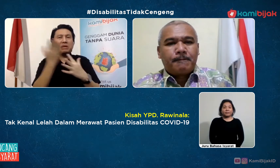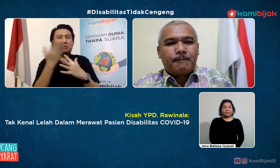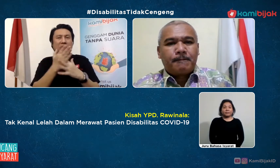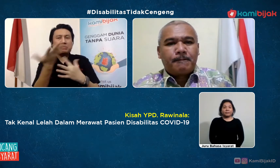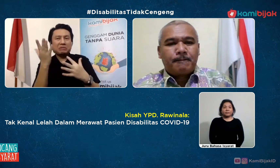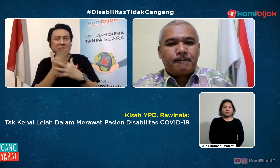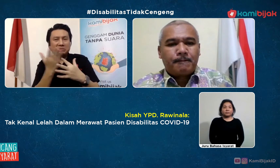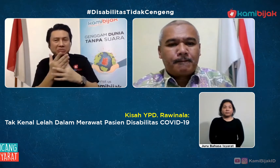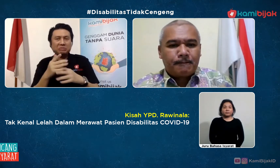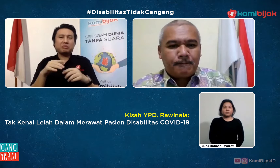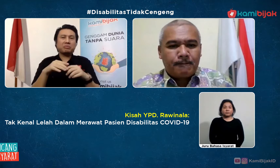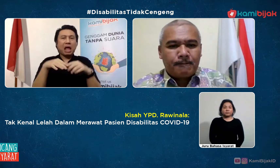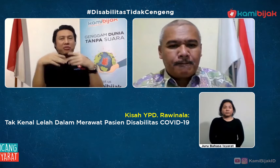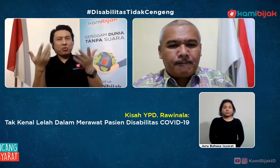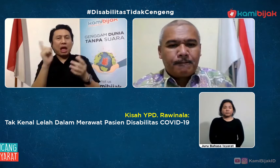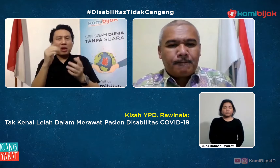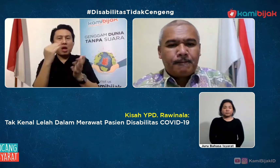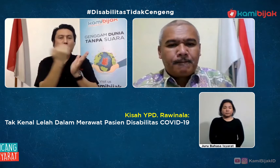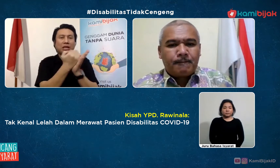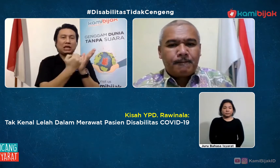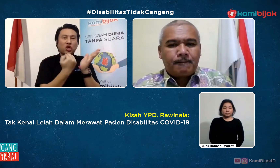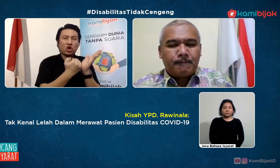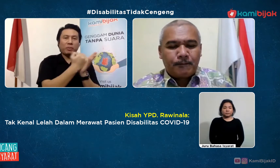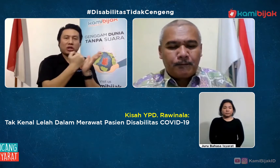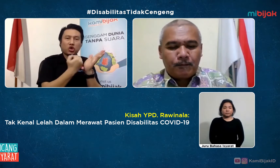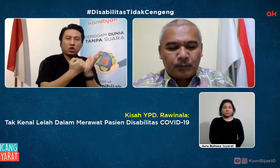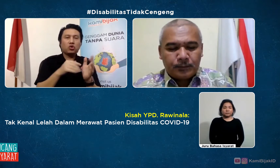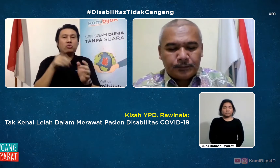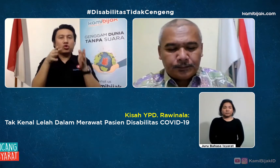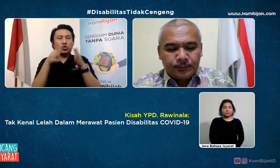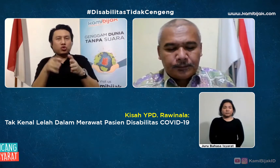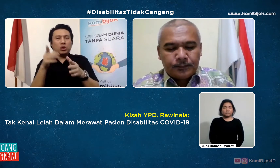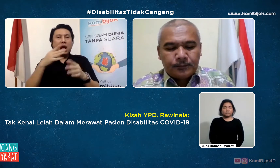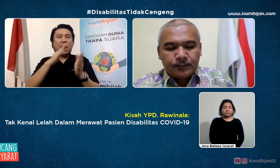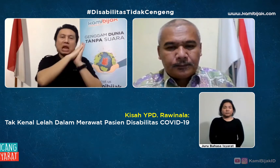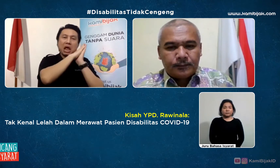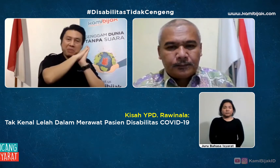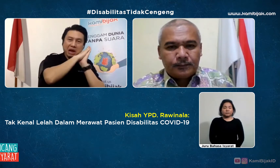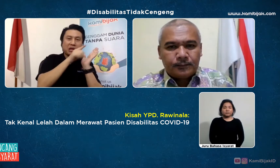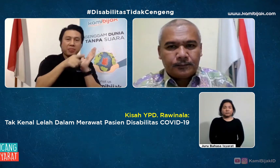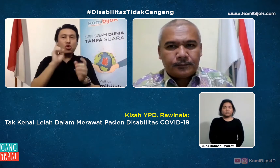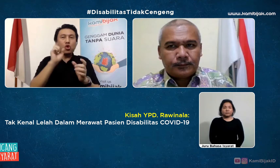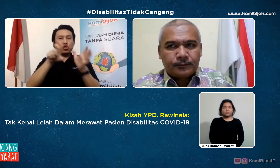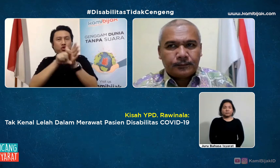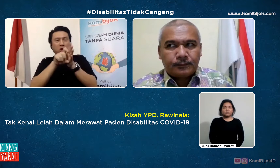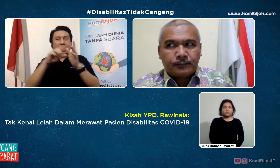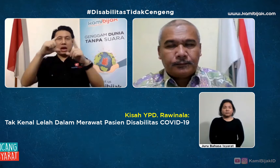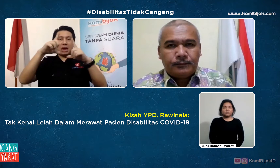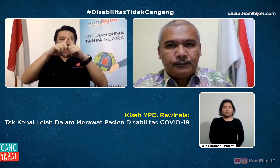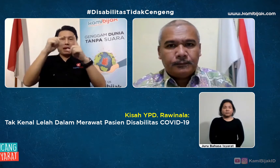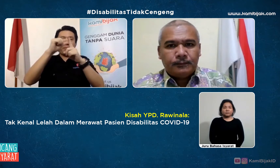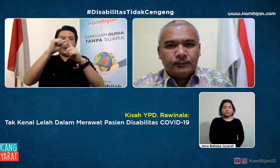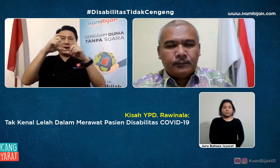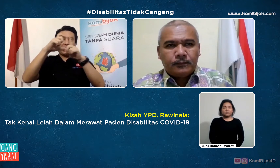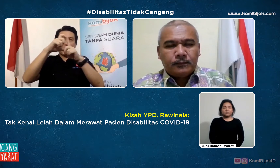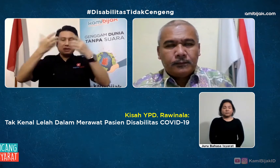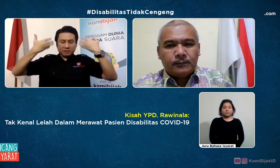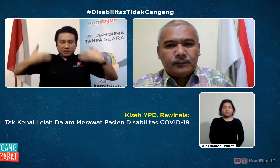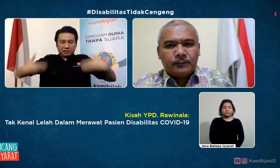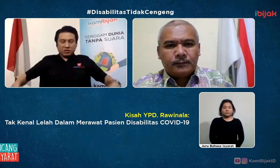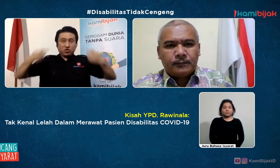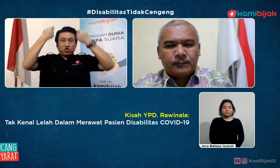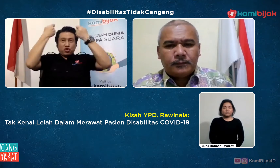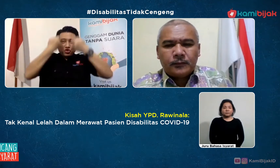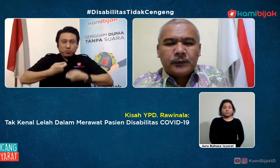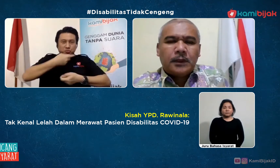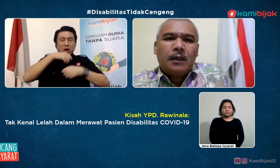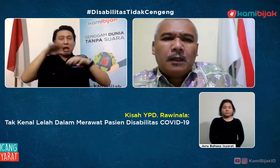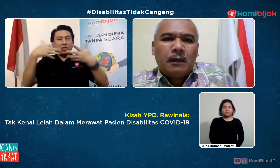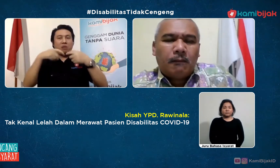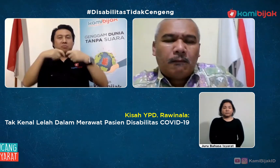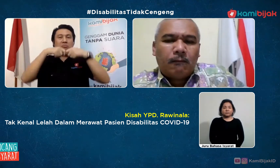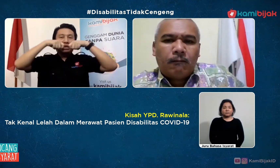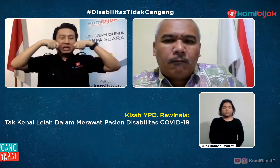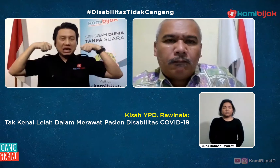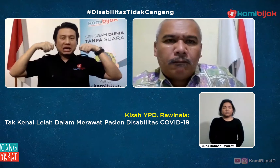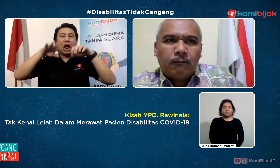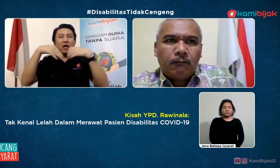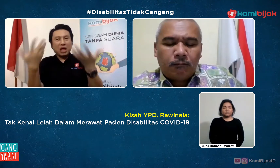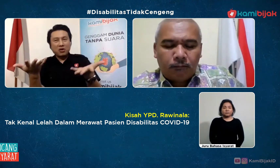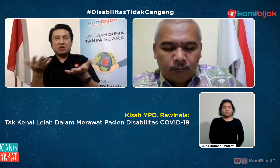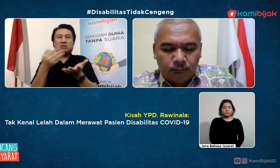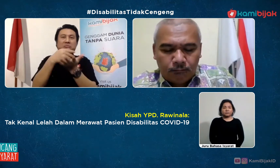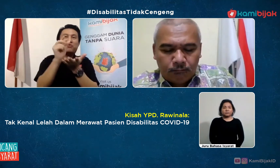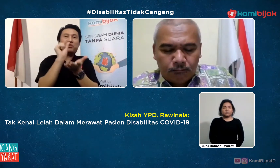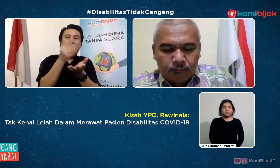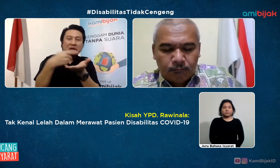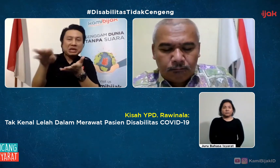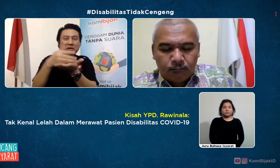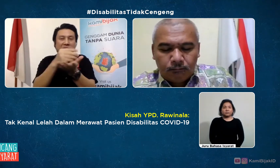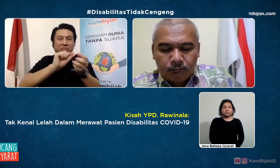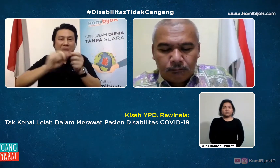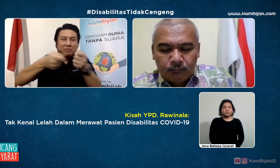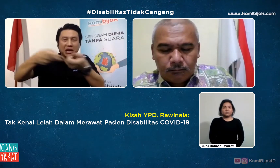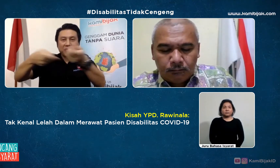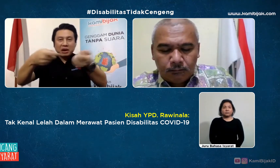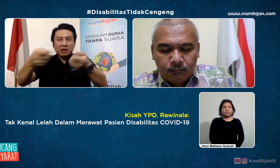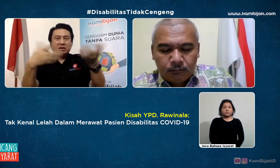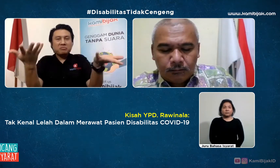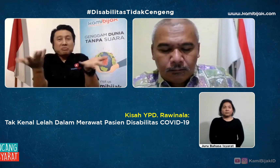Apakah ada prosedur-prosedur yang dilakukan oleh pihak asrama seperti menggunakan APD,